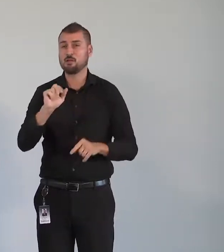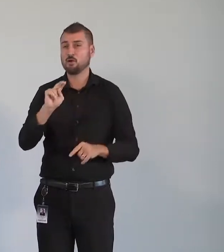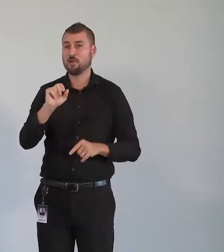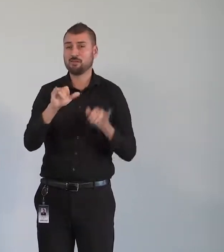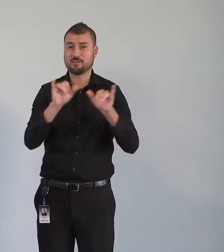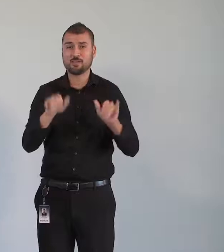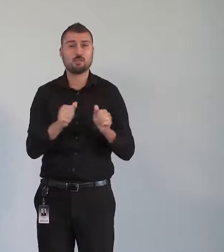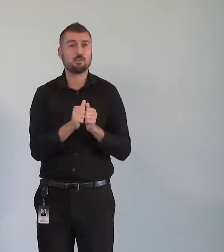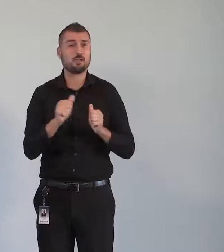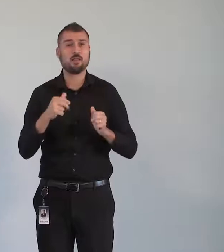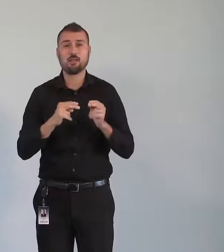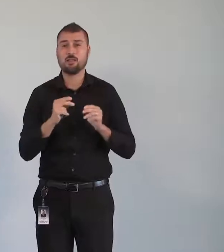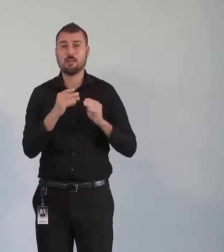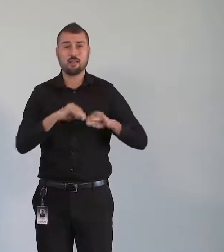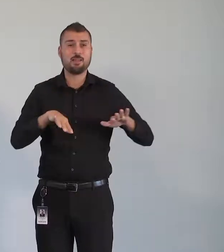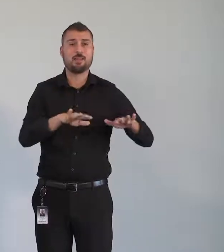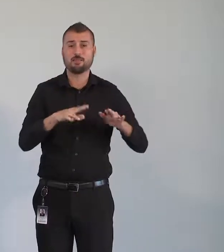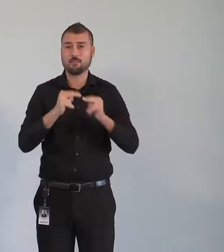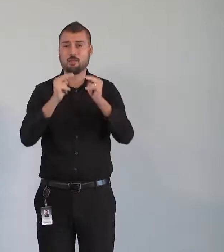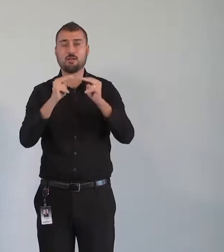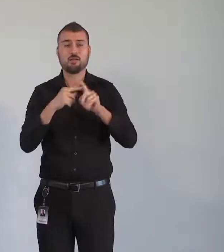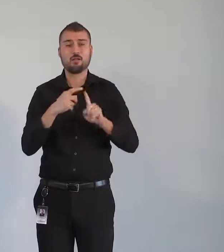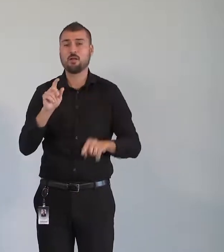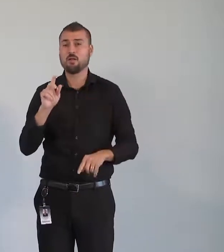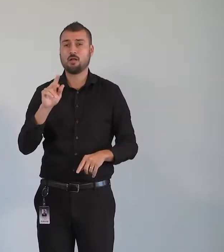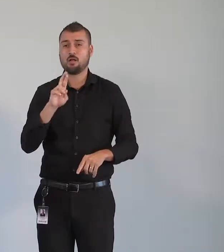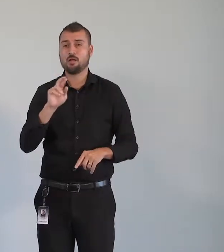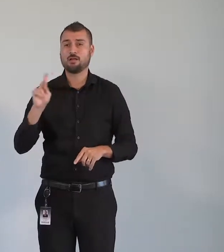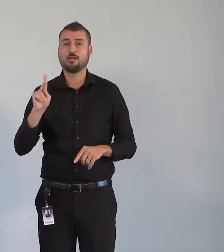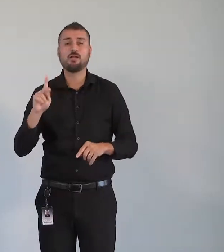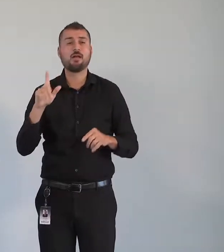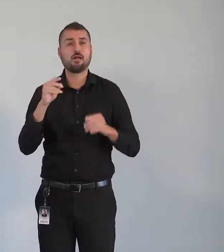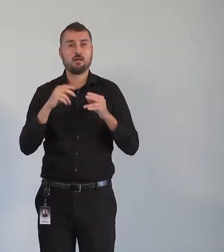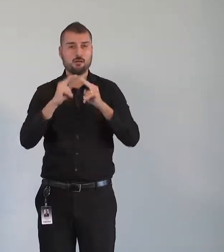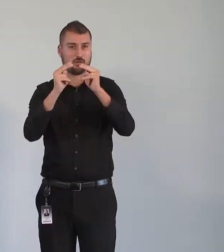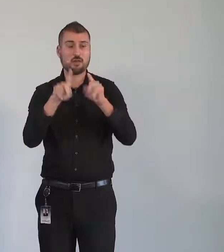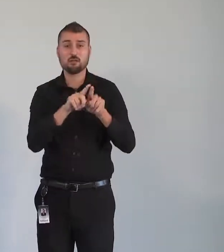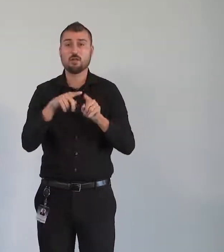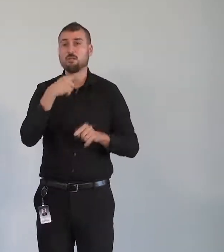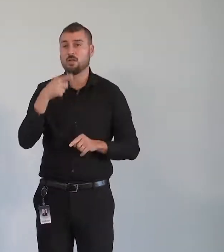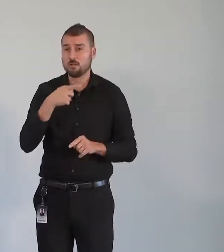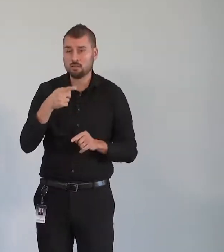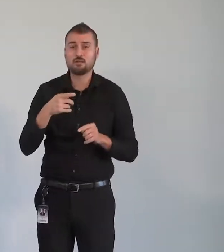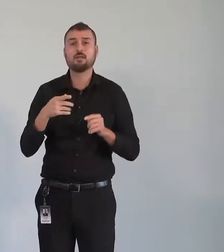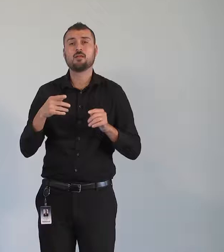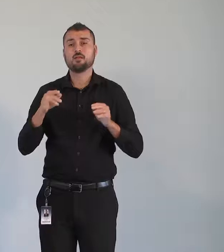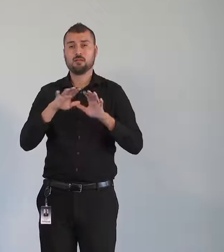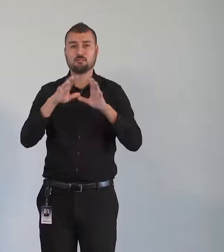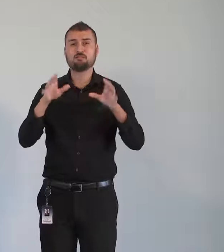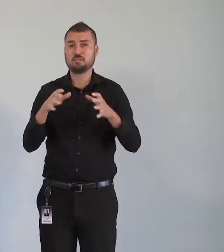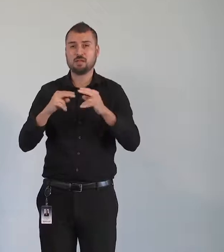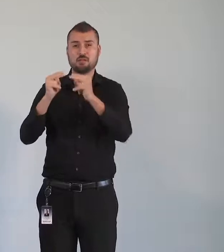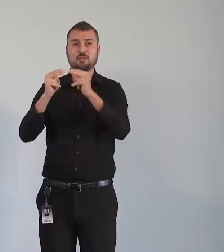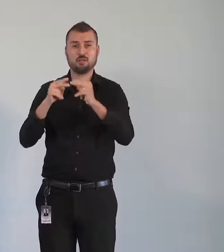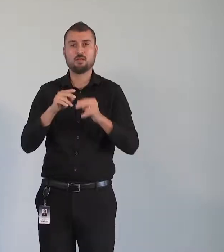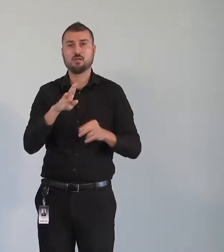arquitectura paisajista de LK architecture y public art Administration by splice está buscando artistas locales